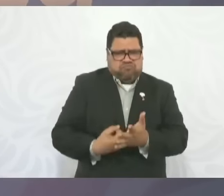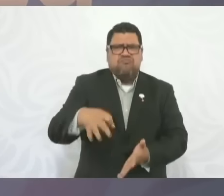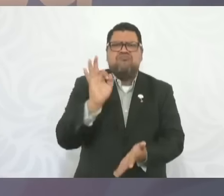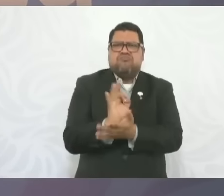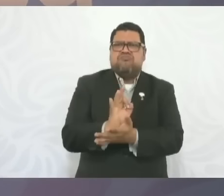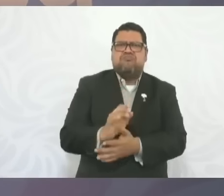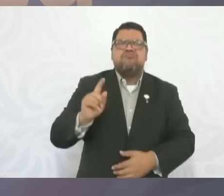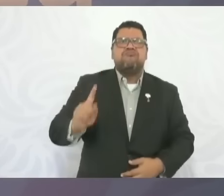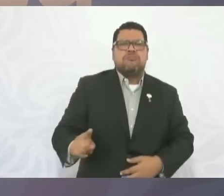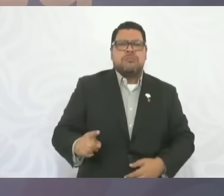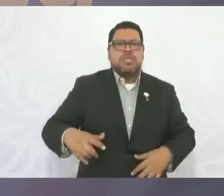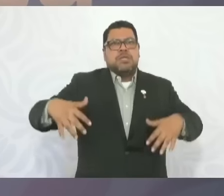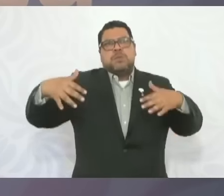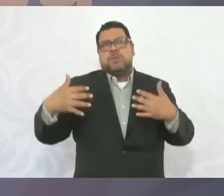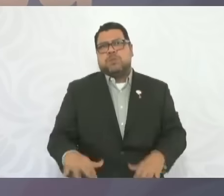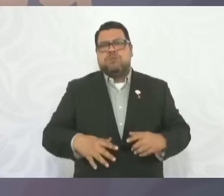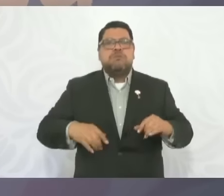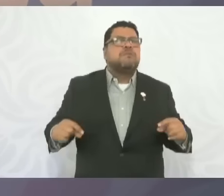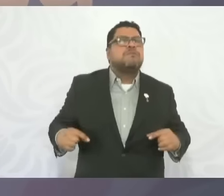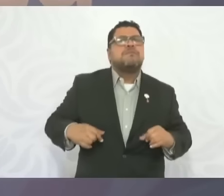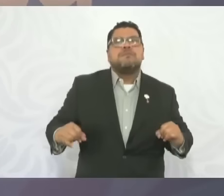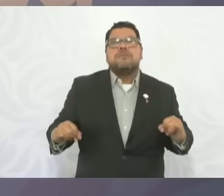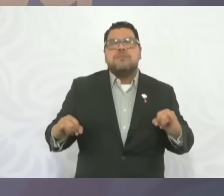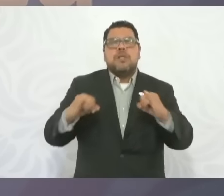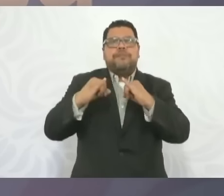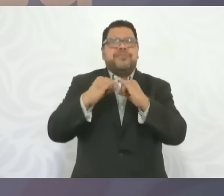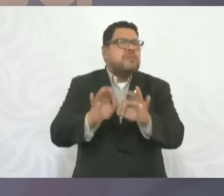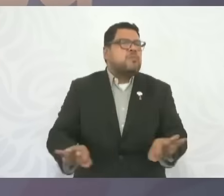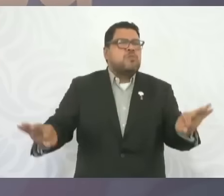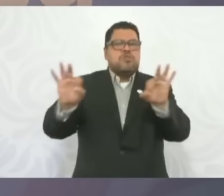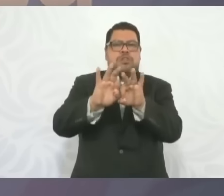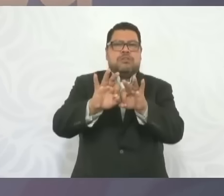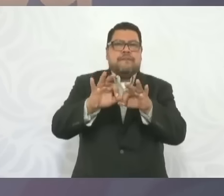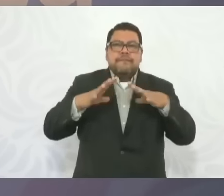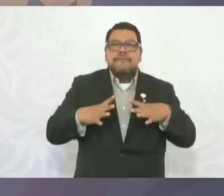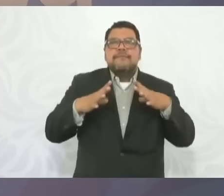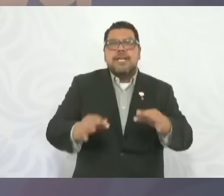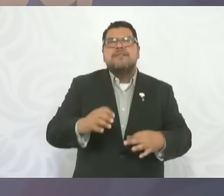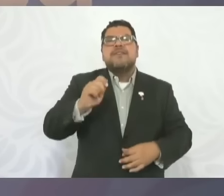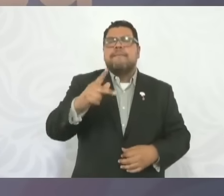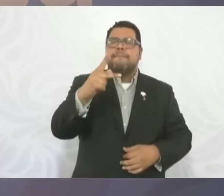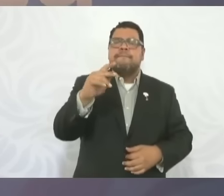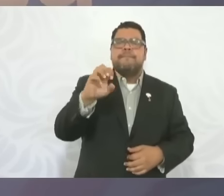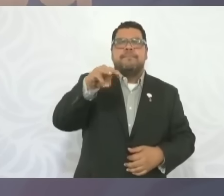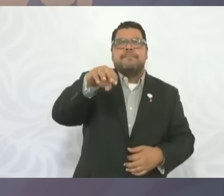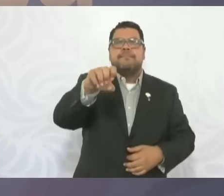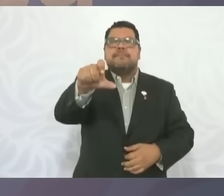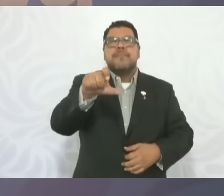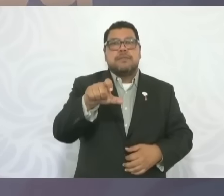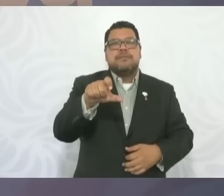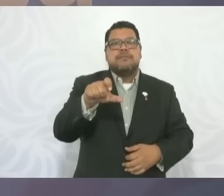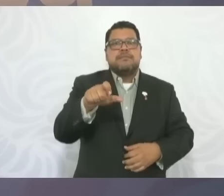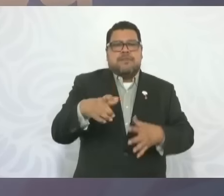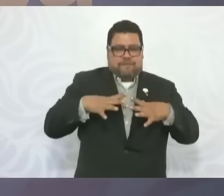nació una de las instituciones más importantes del México moderno, Petróleos Mexicanos, Pemex.